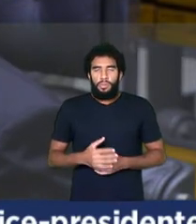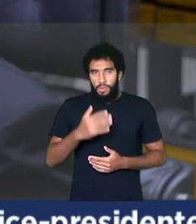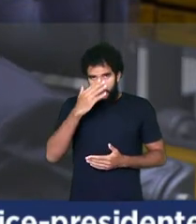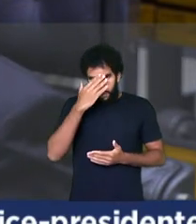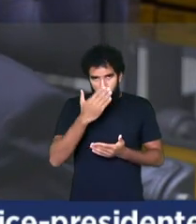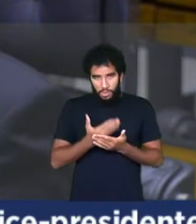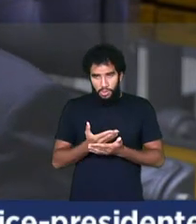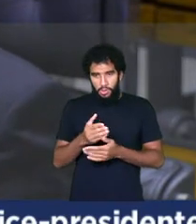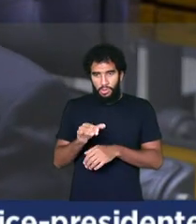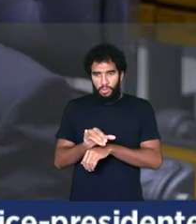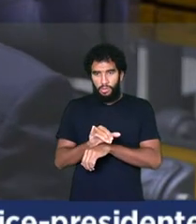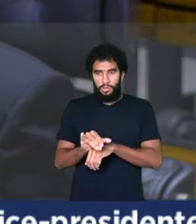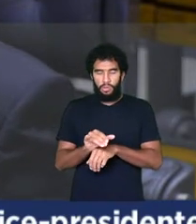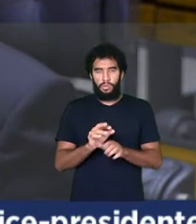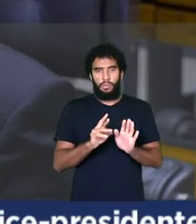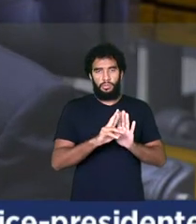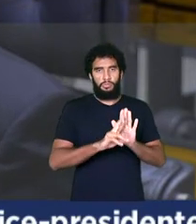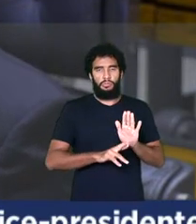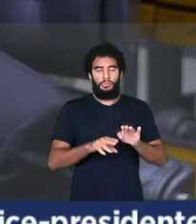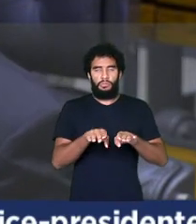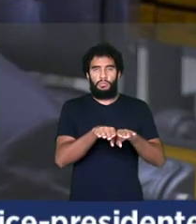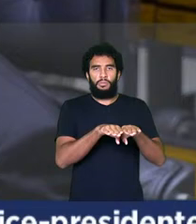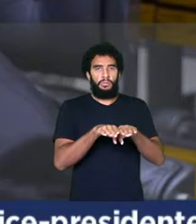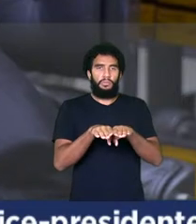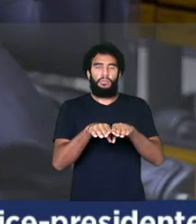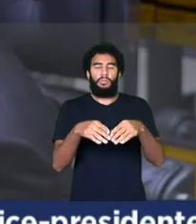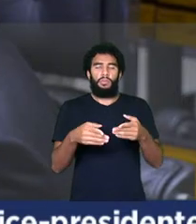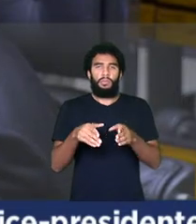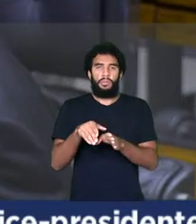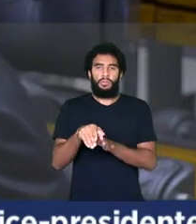DESENVOLVIMENTO. ENTÃO EU ACHO QUE O MECANISMO ADOTADO PELO RELATOR FOI EQUILIBRADO E